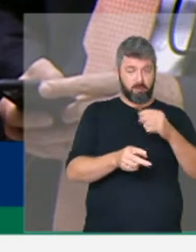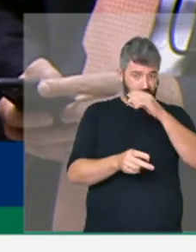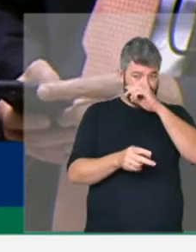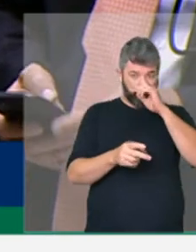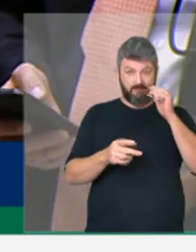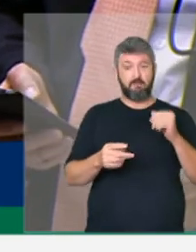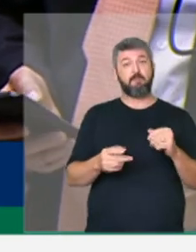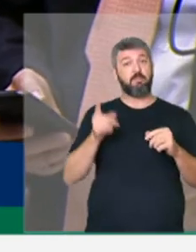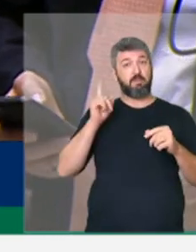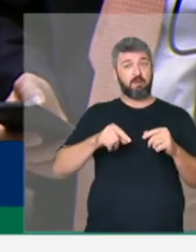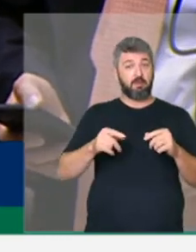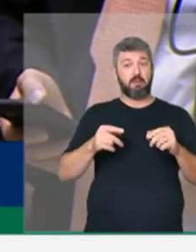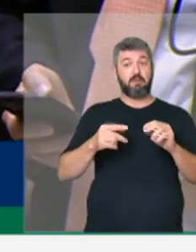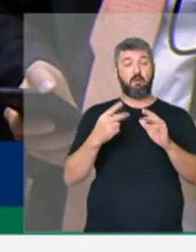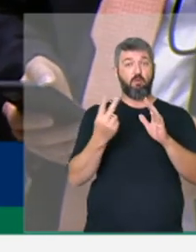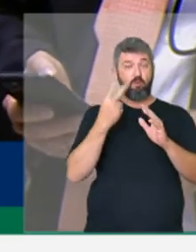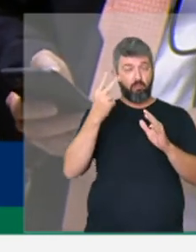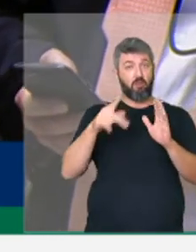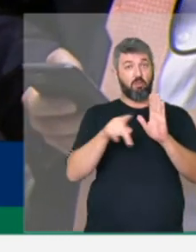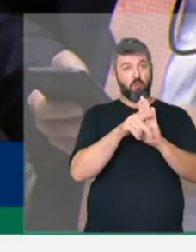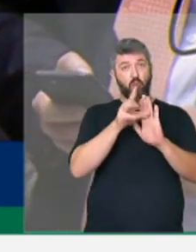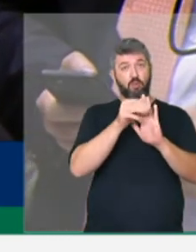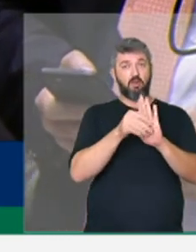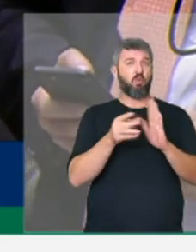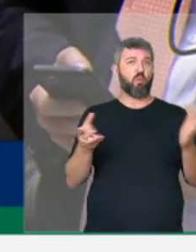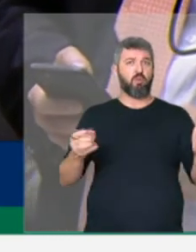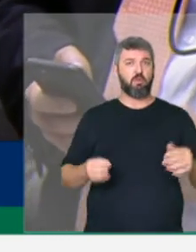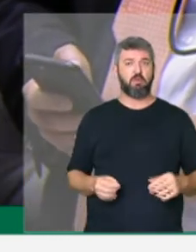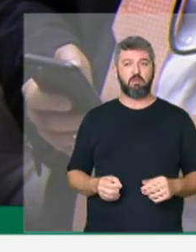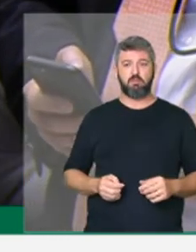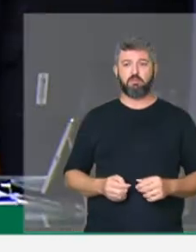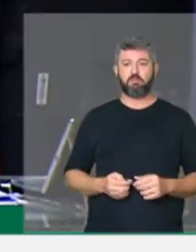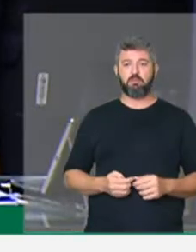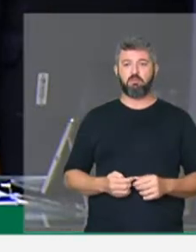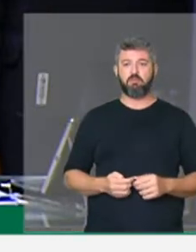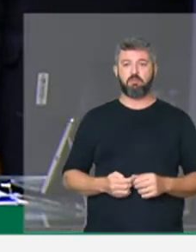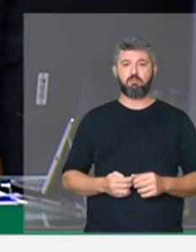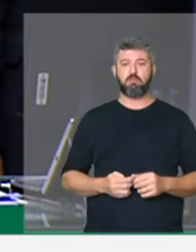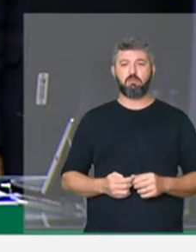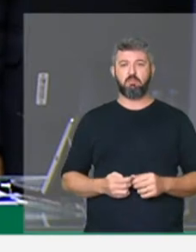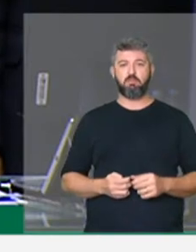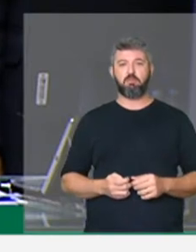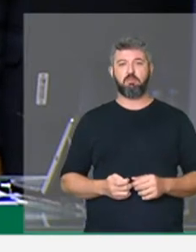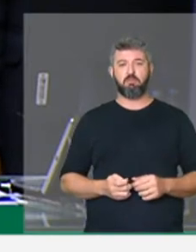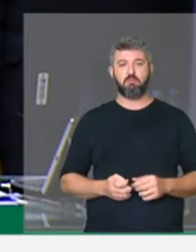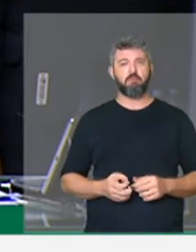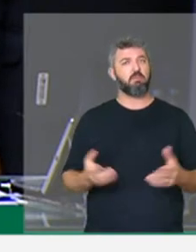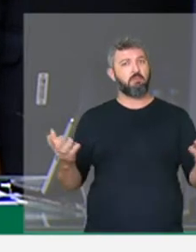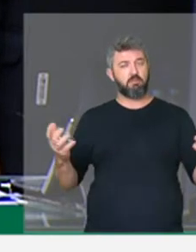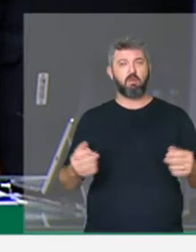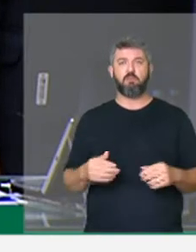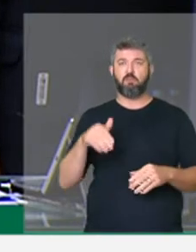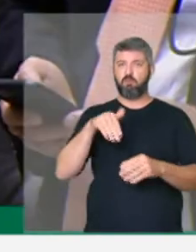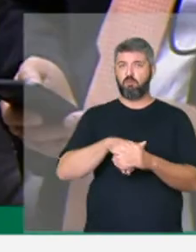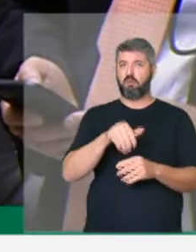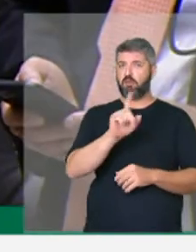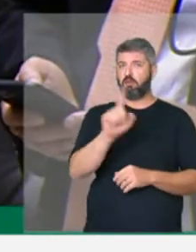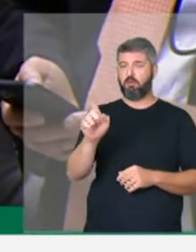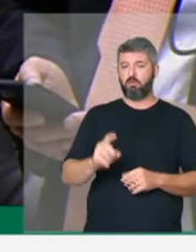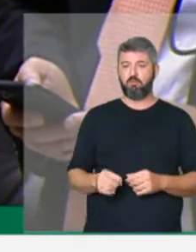[DEPUTADO]: CORRIGIR A POSIÇÃO DO PSD PARA NÃO, PRESIDENTE. -- [PRESIDENTE]: PSD PARA NÃO. -- [DEPUTADA]: PROGRESSISTAS, SIM, SENHOR PRESIDENTE.